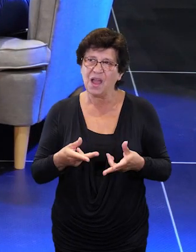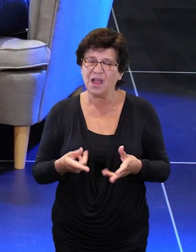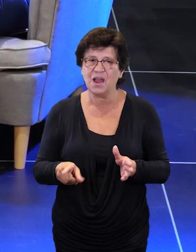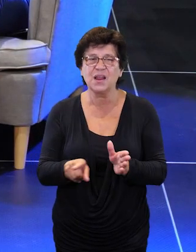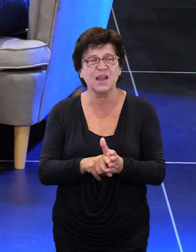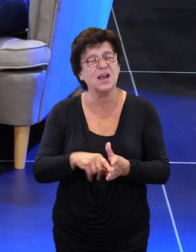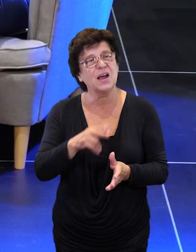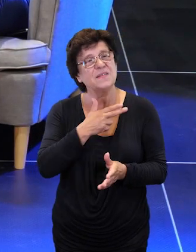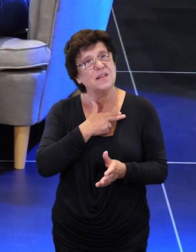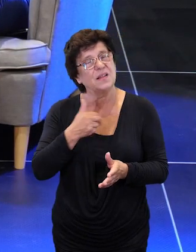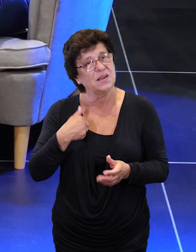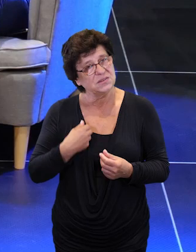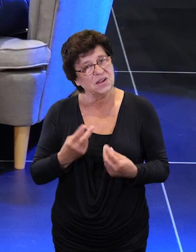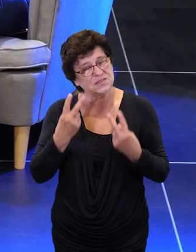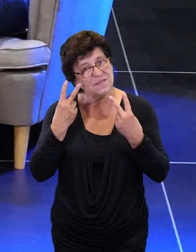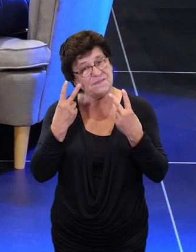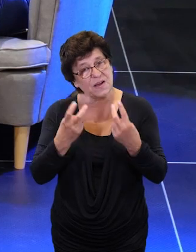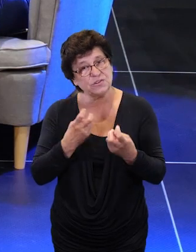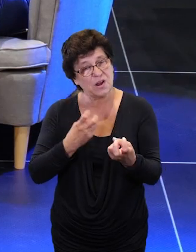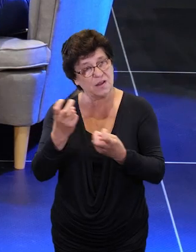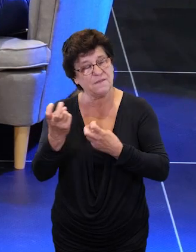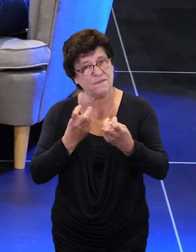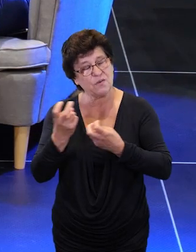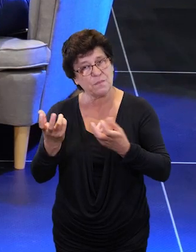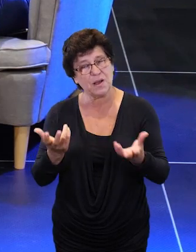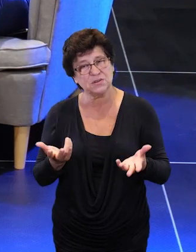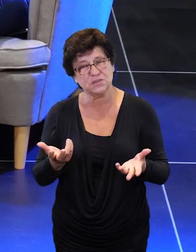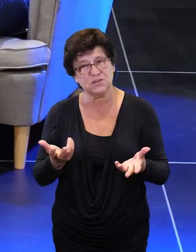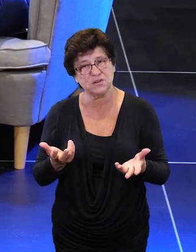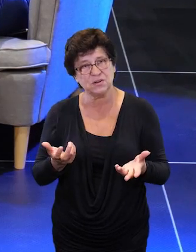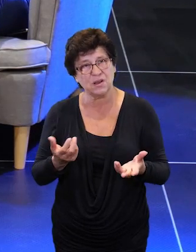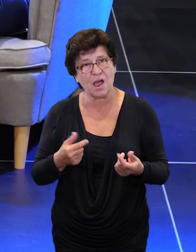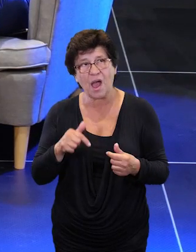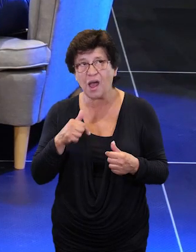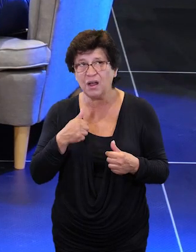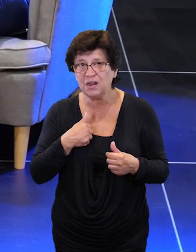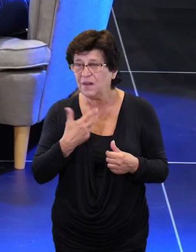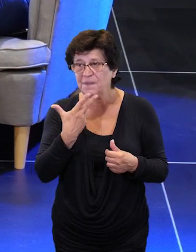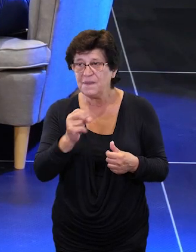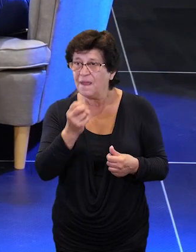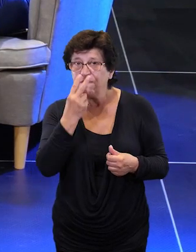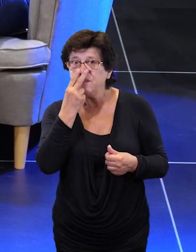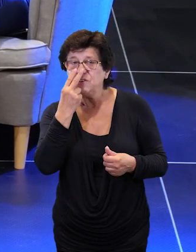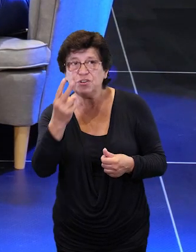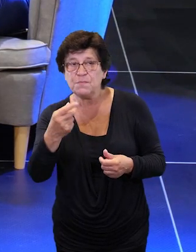informacja, bo niekiedy też nie dostrzegamy tej konieczności